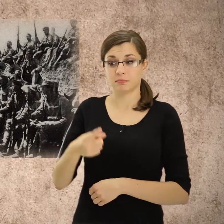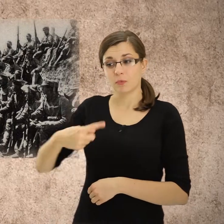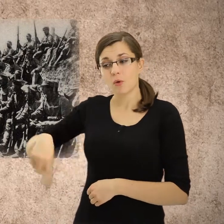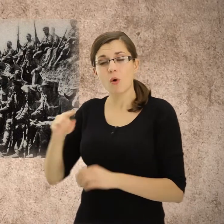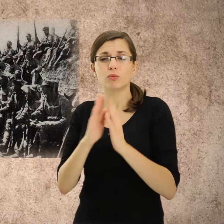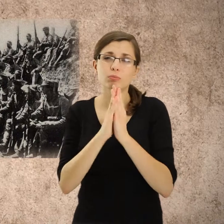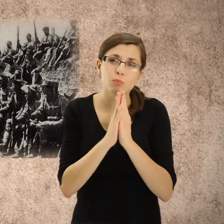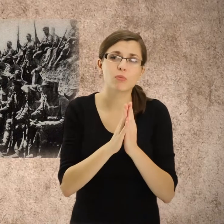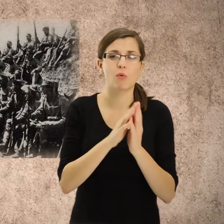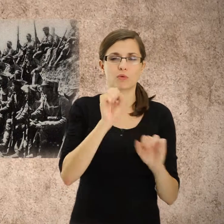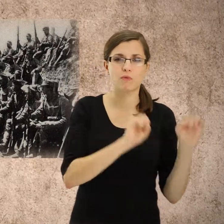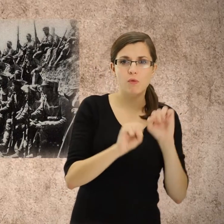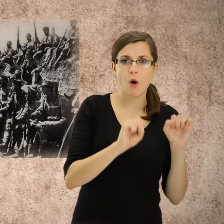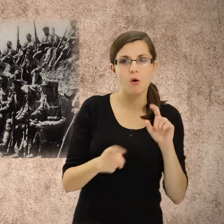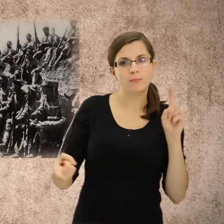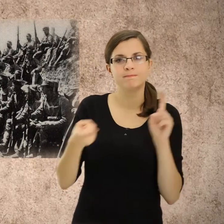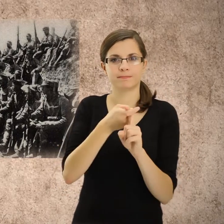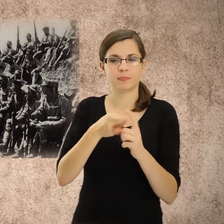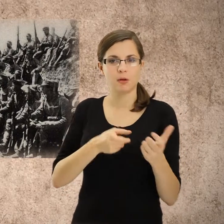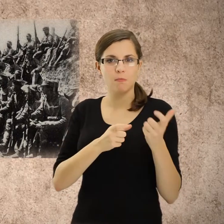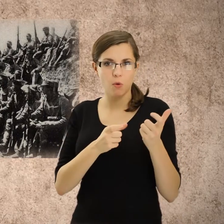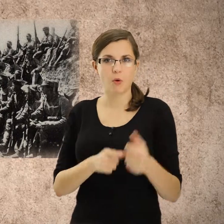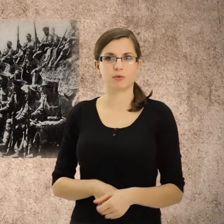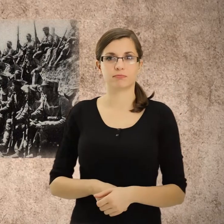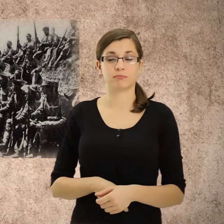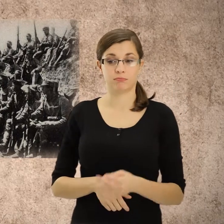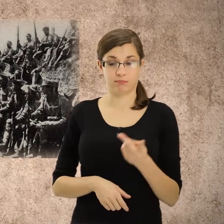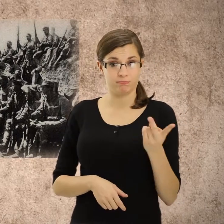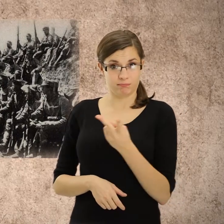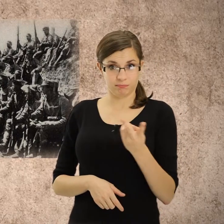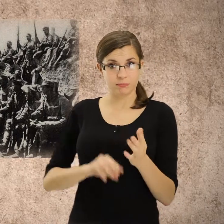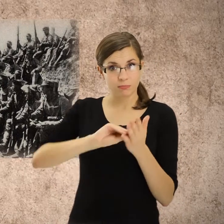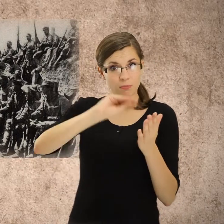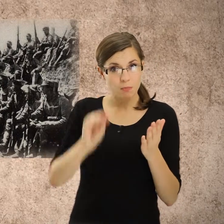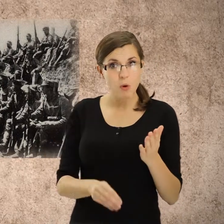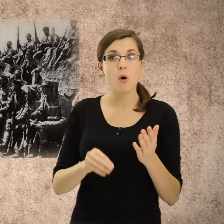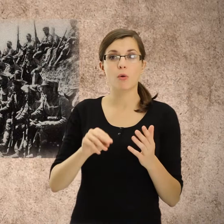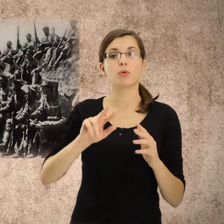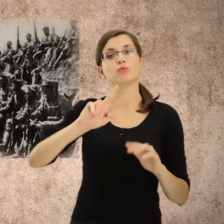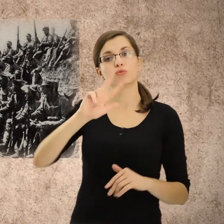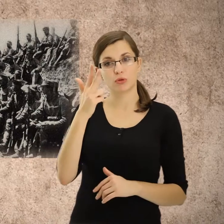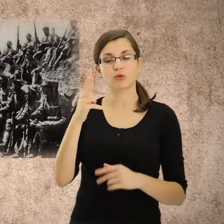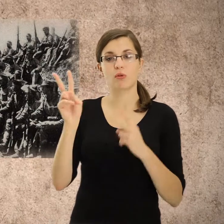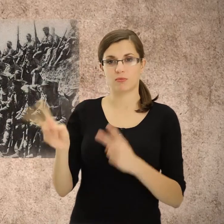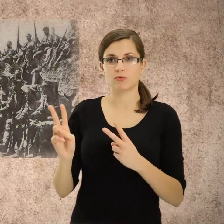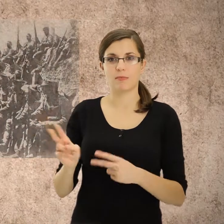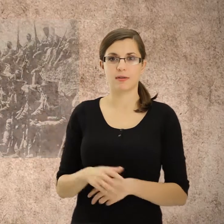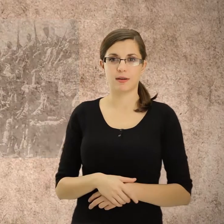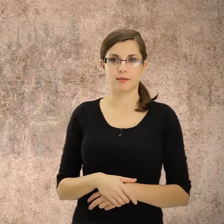Austro-Węgry poprosiły Włochy o zawieszenia broni podpisane 3 listopada.